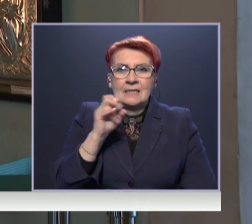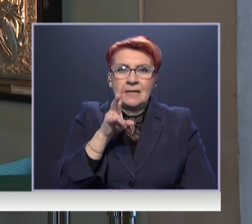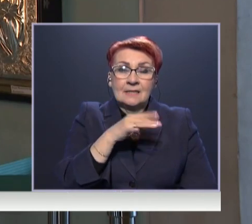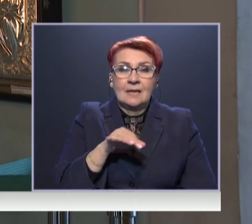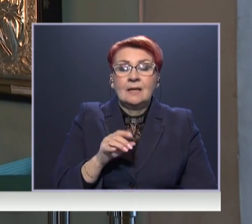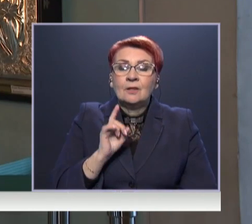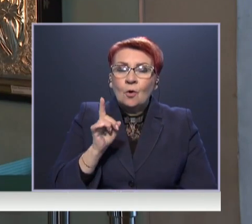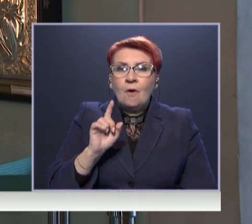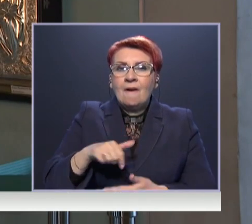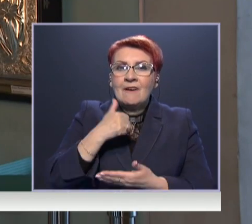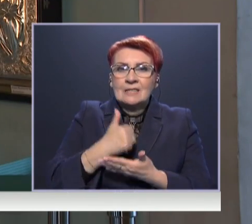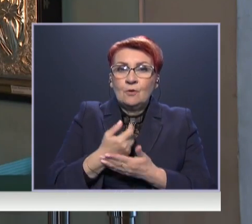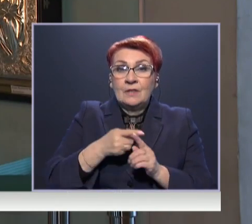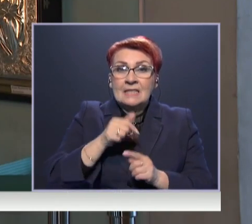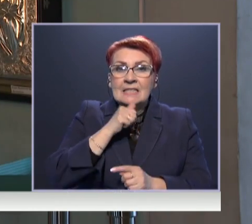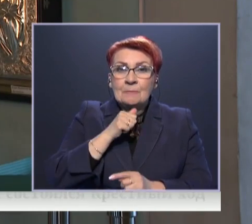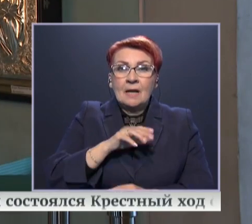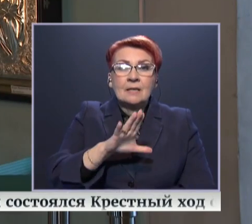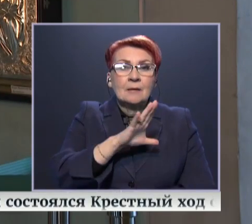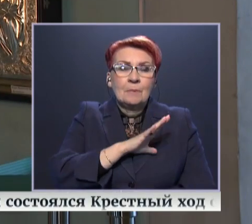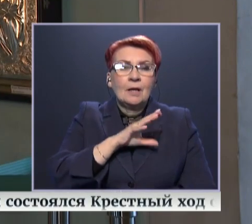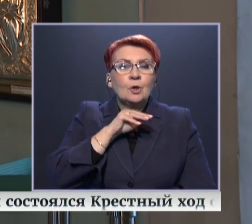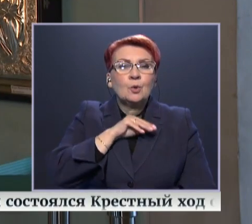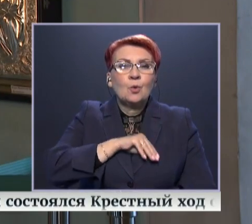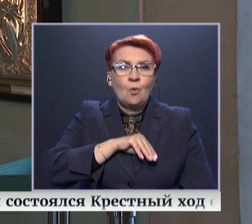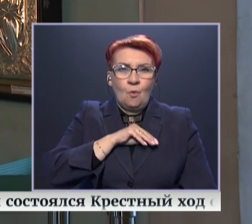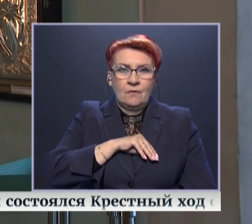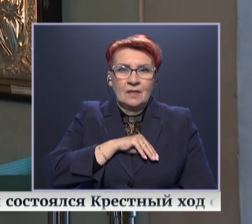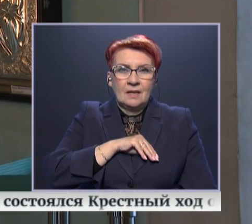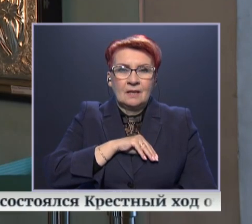преодоления этих испытаний была духовная мобилизация